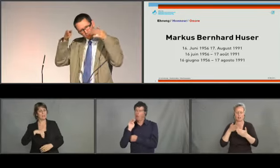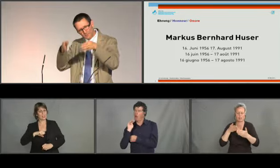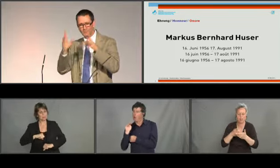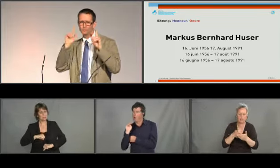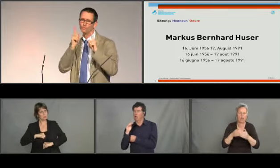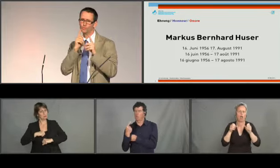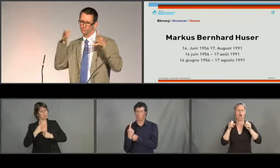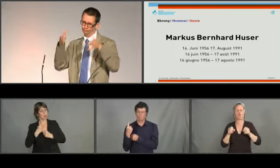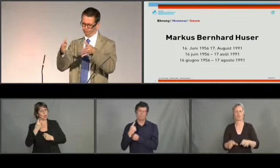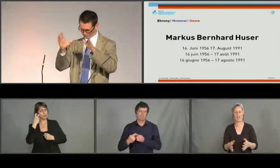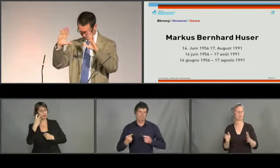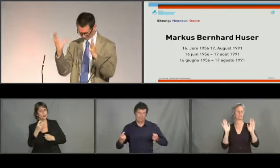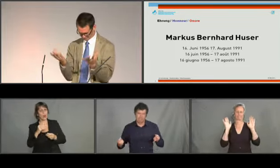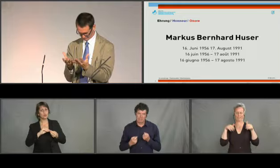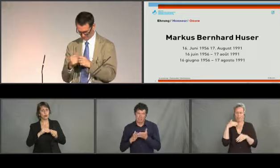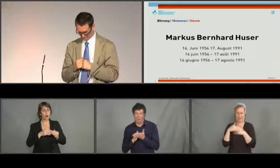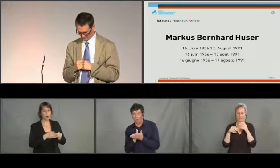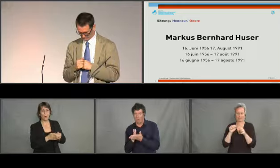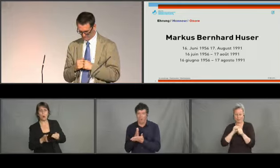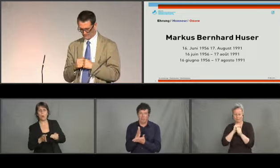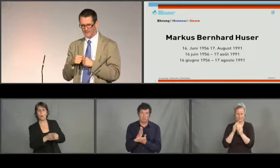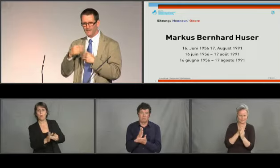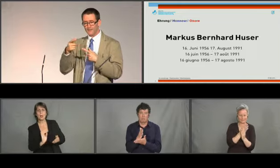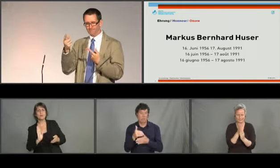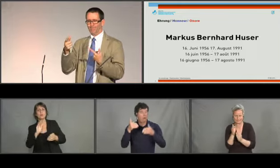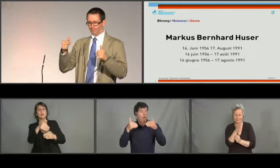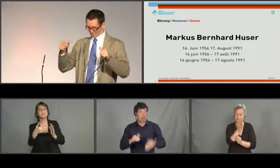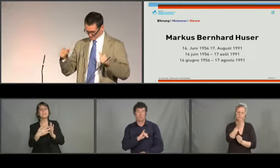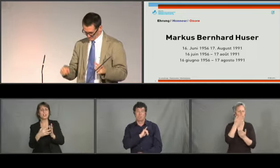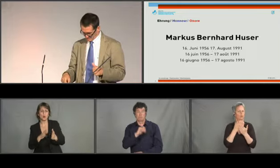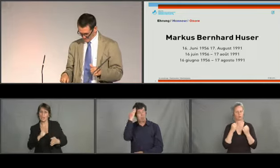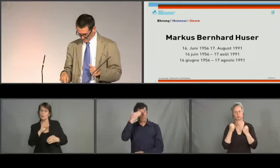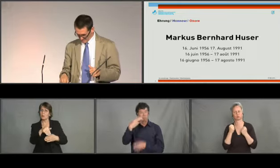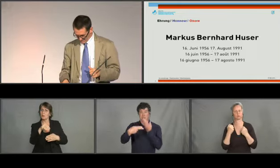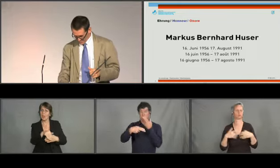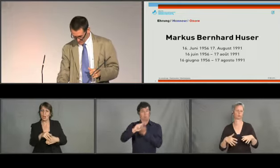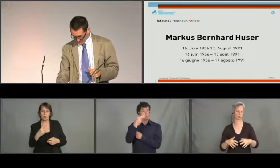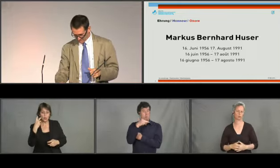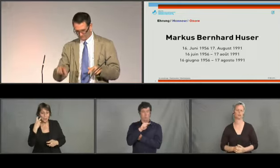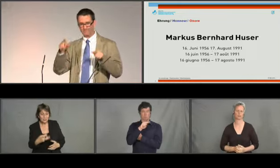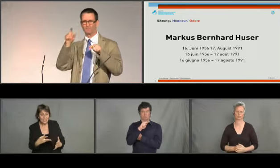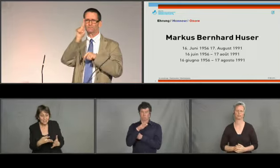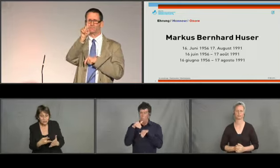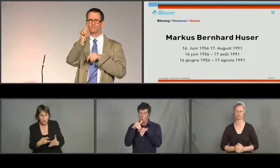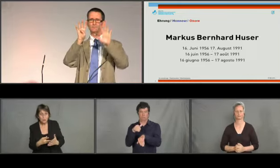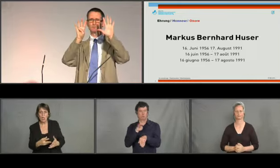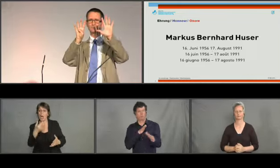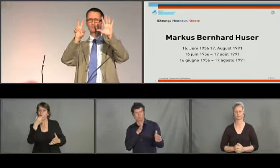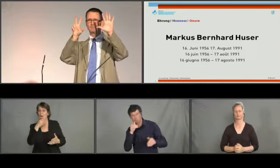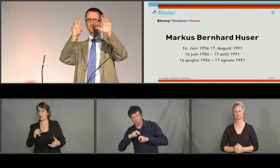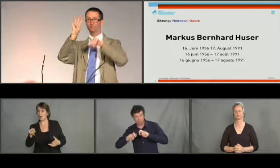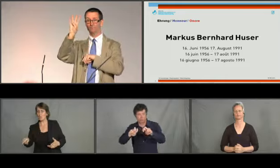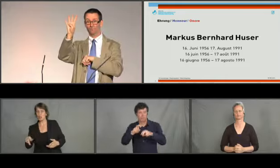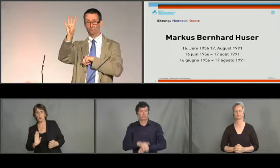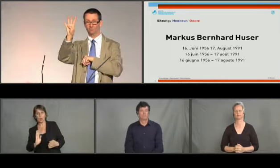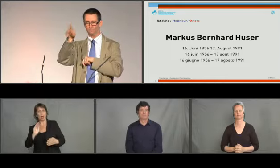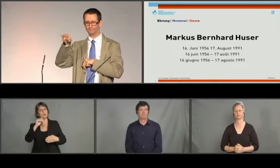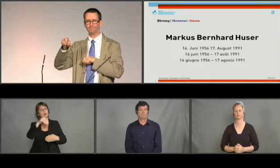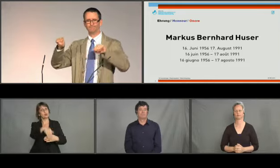wenn man ihm einen Stein in den Weg gelegt hat.